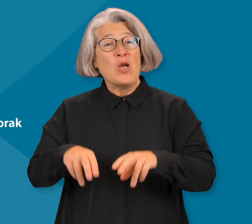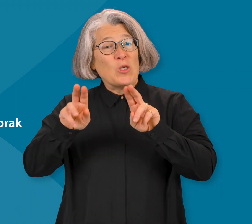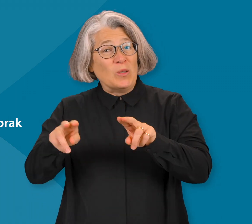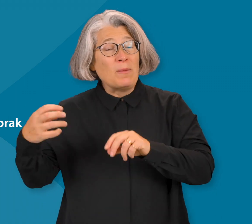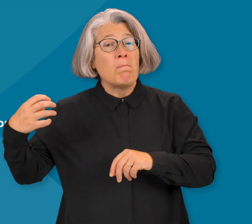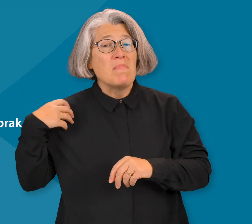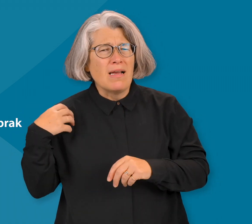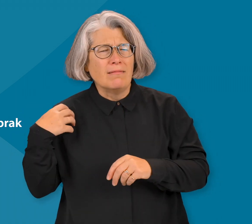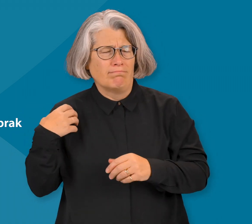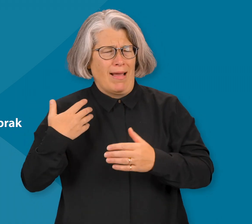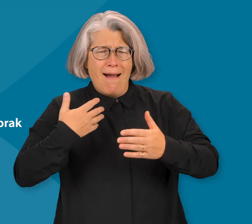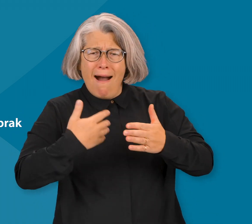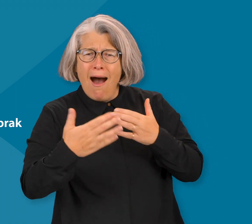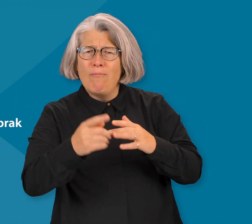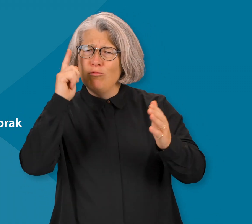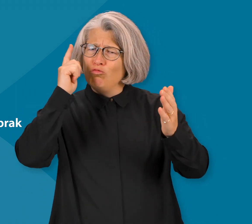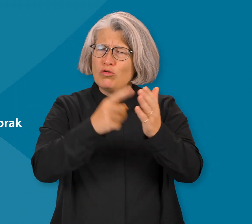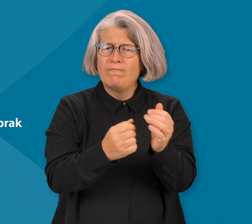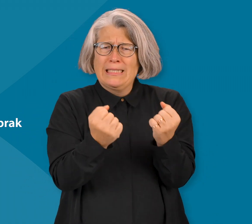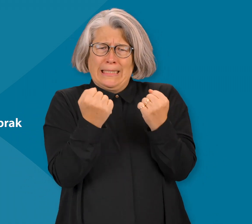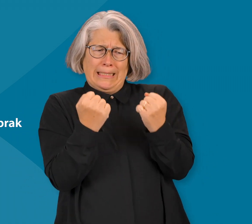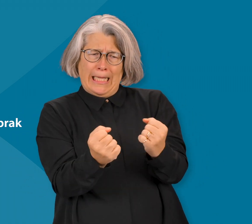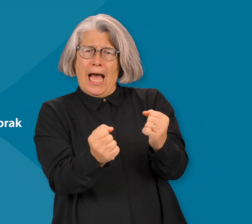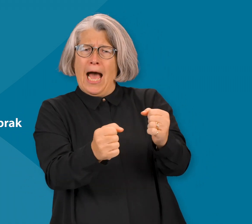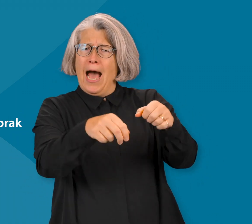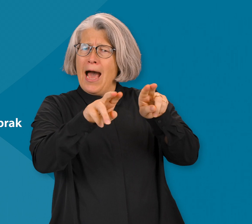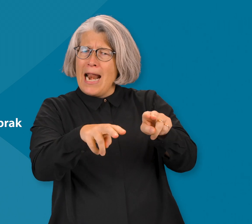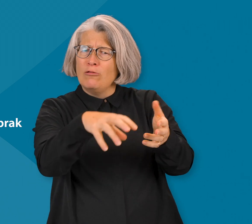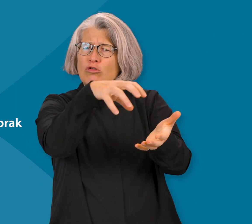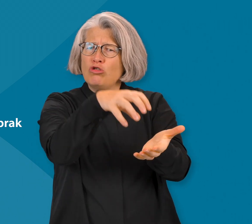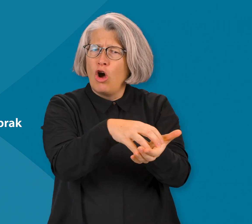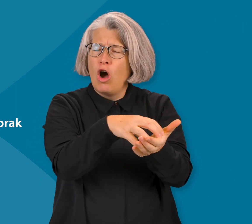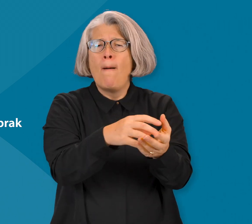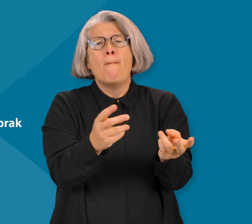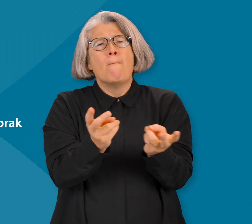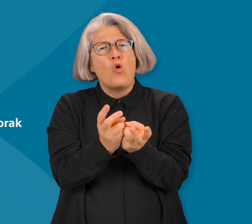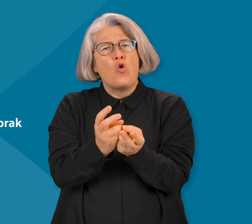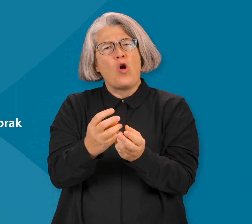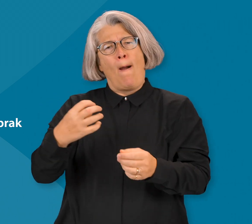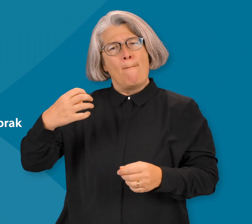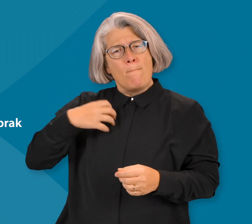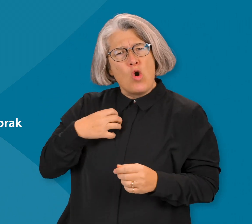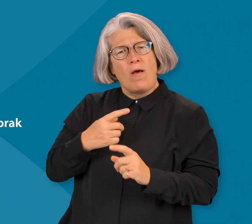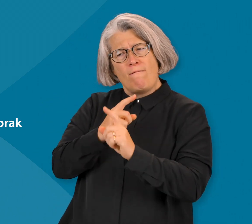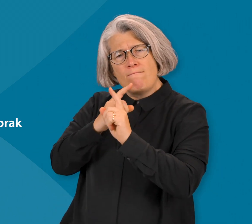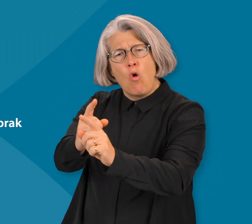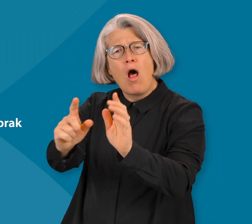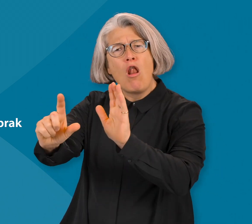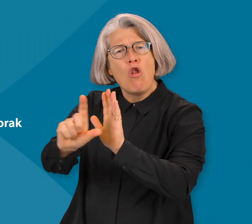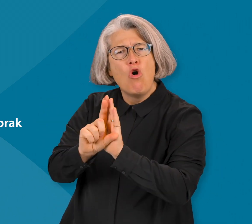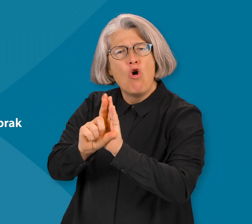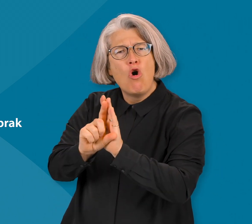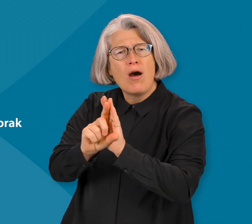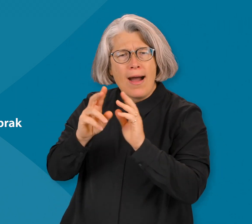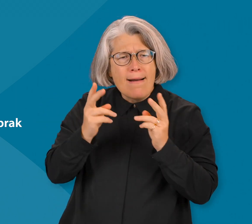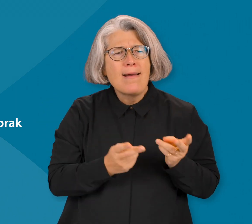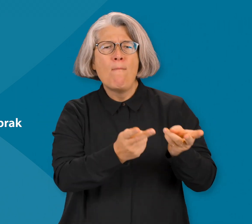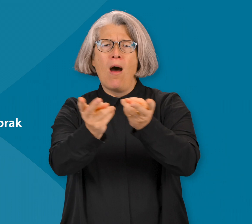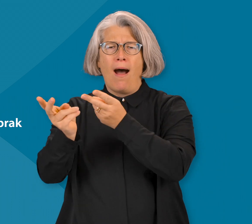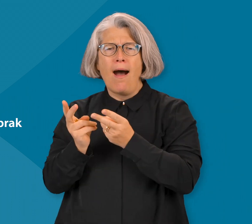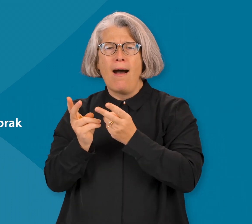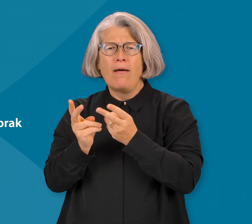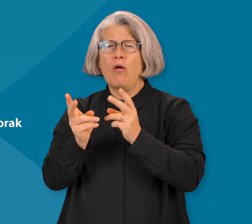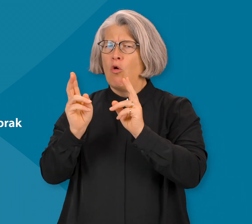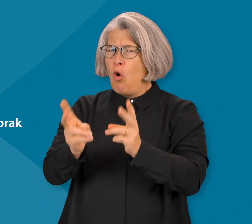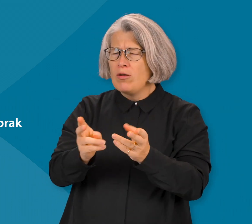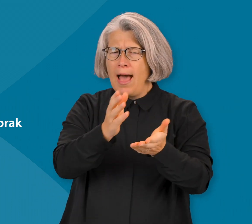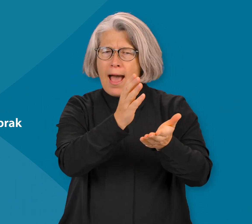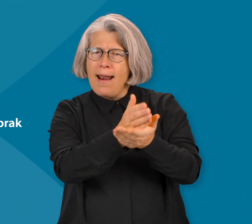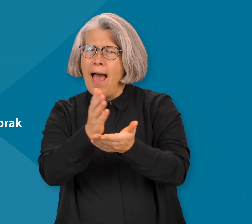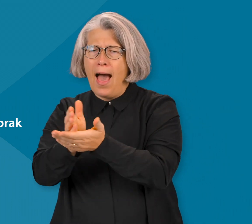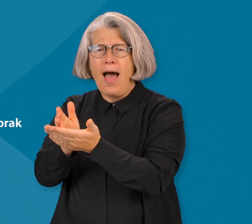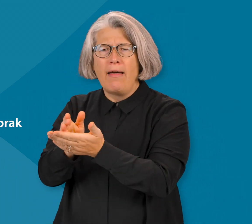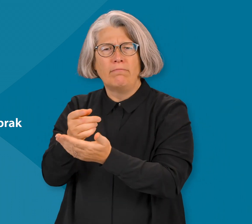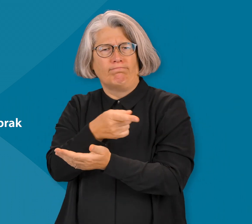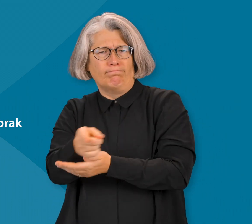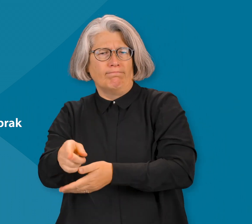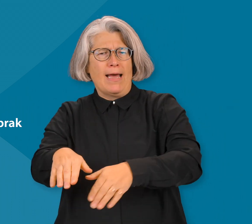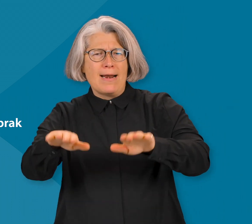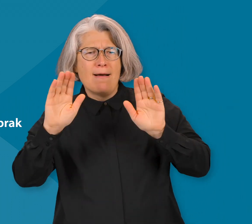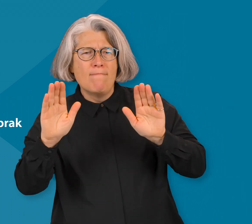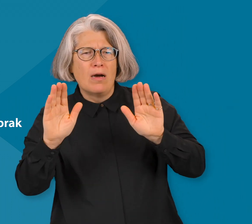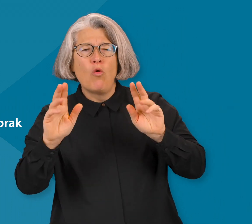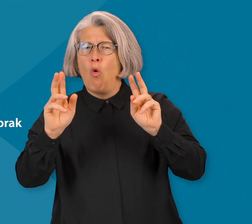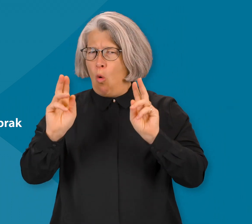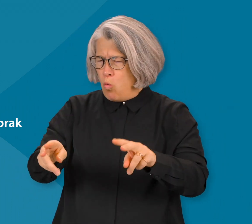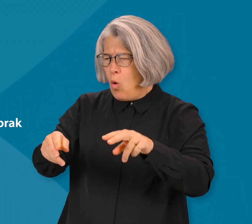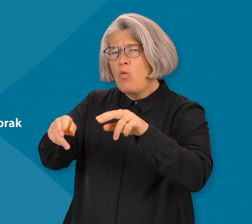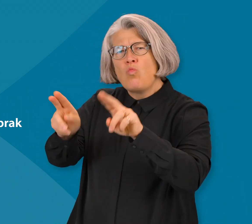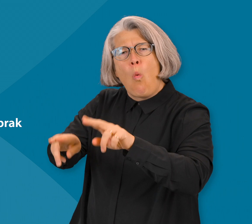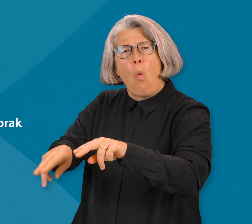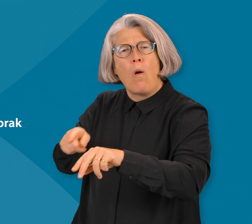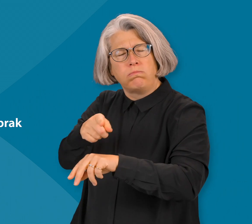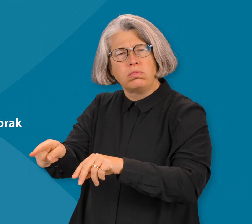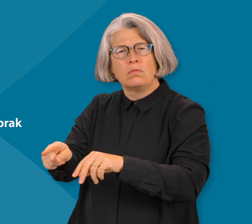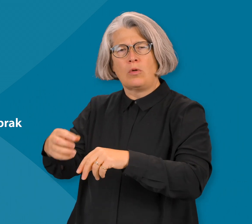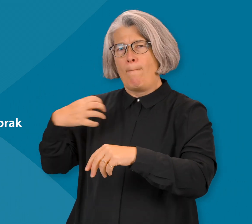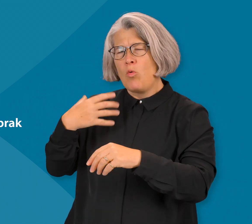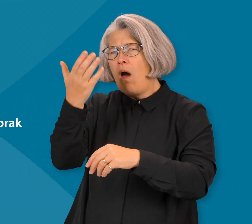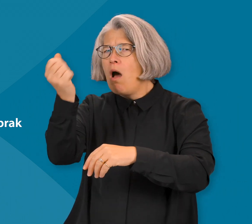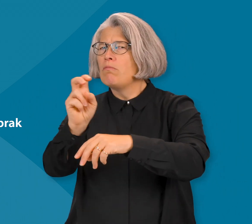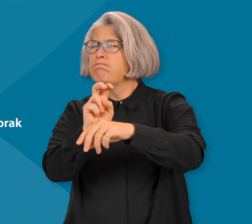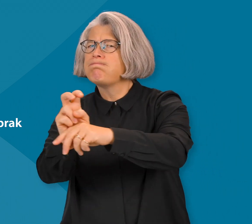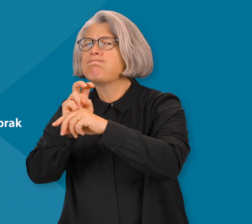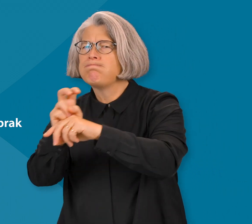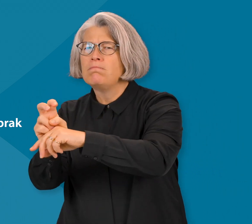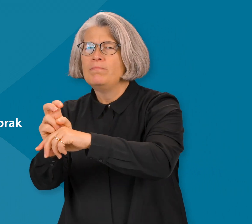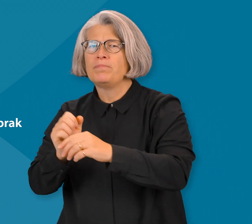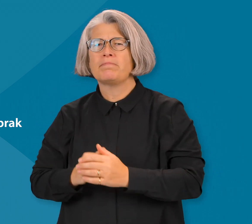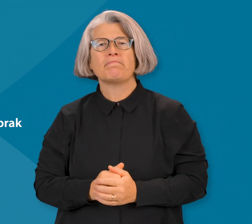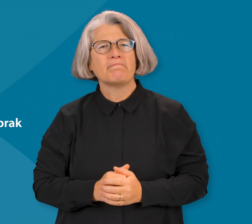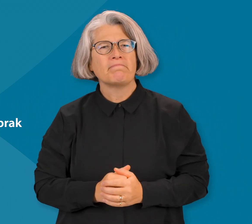Justitieministeriet arbetar för en stark rättsstat.